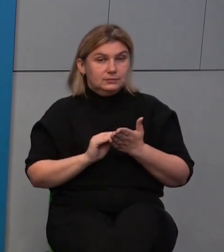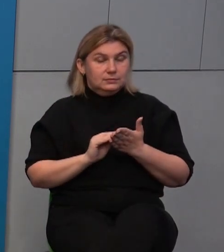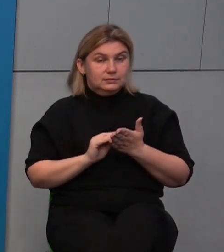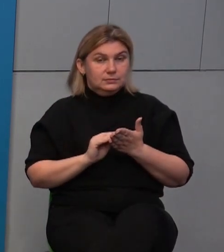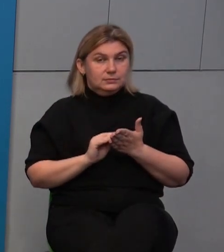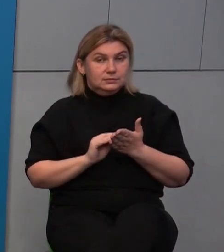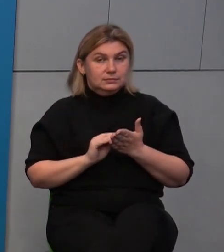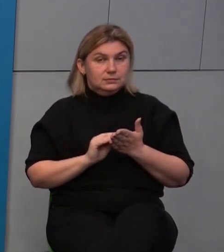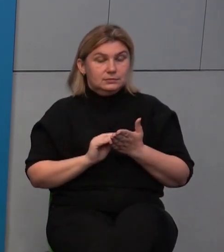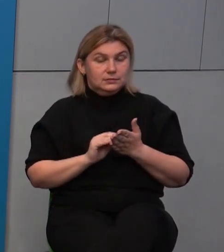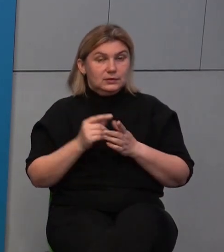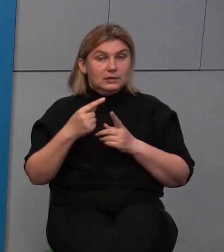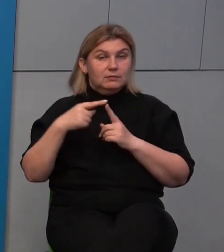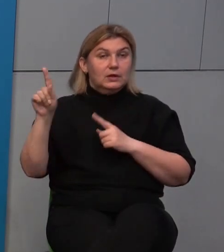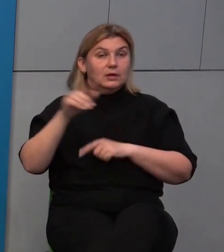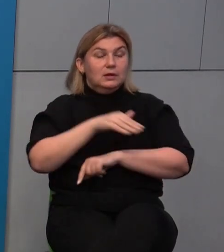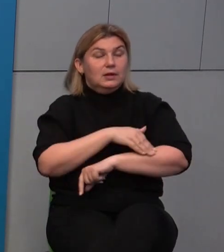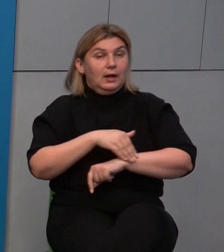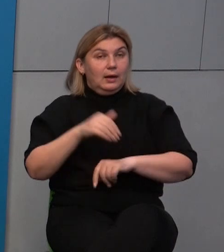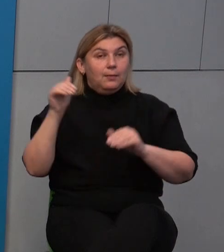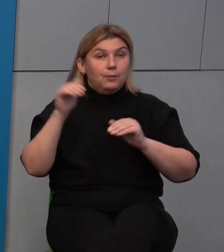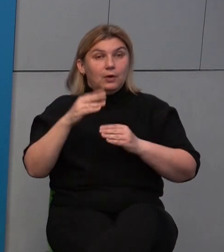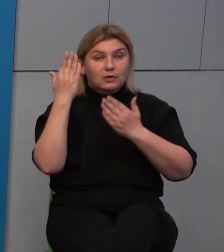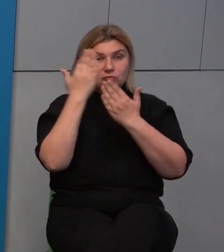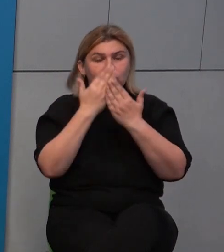wysyłane za granicę, mogły być czytane przez funkcjonariuszy.